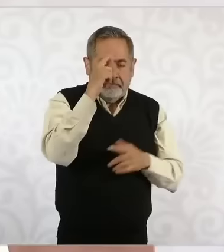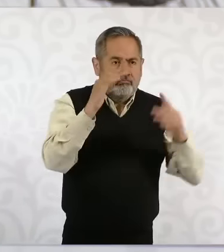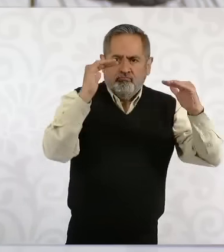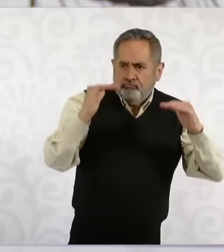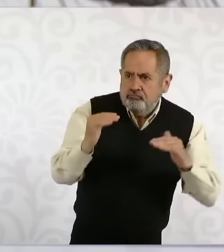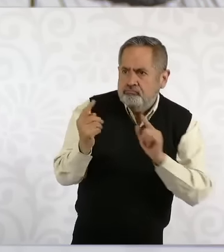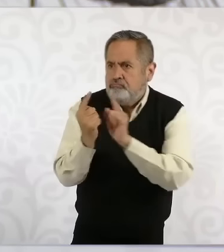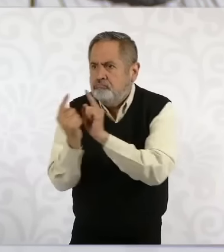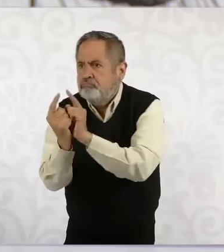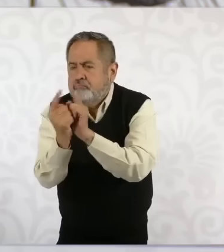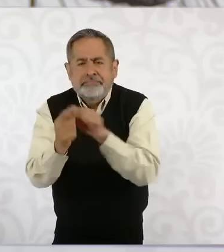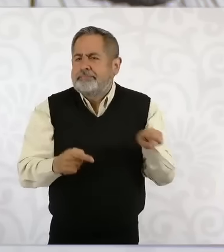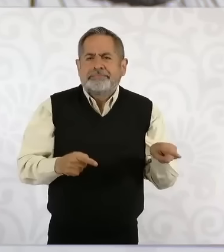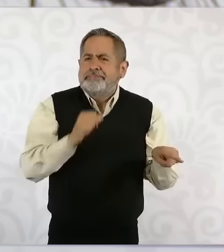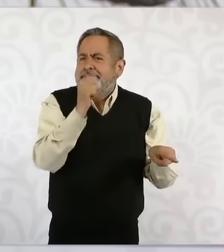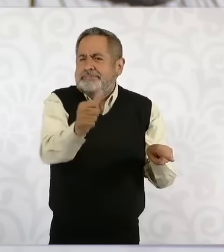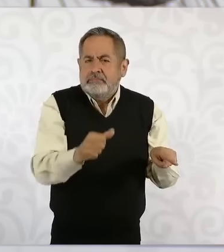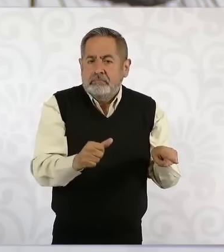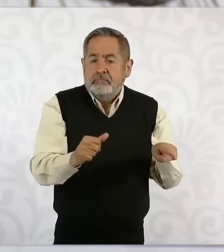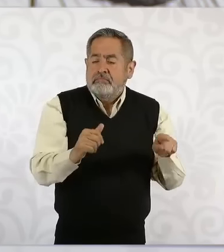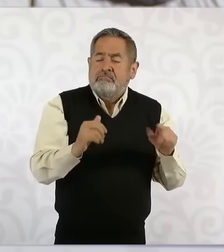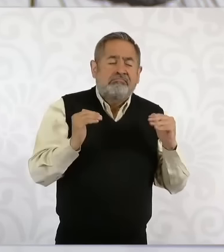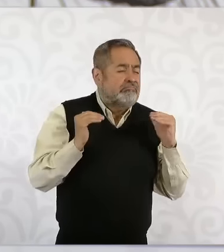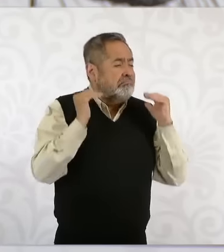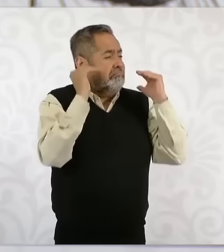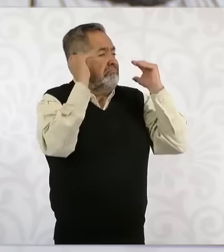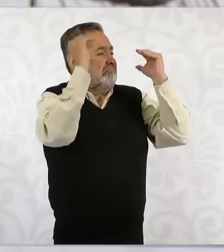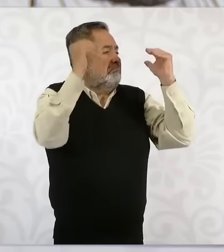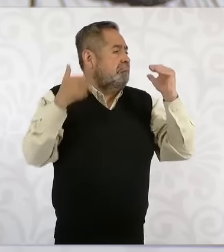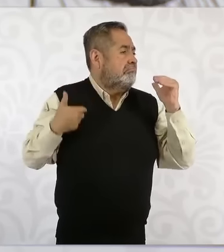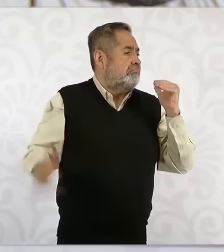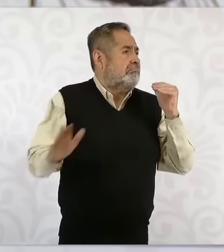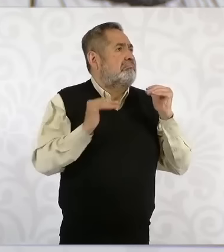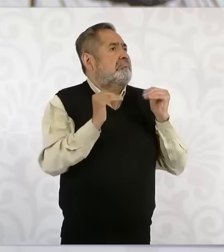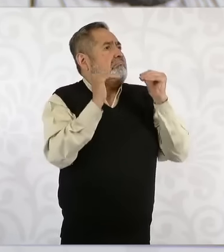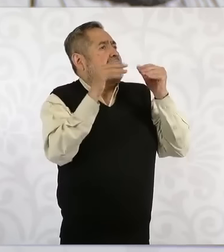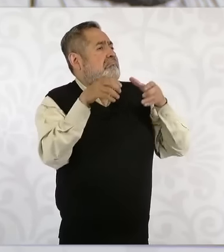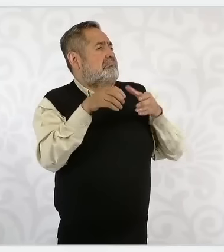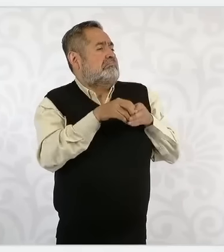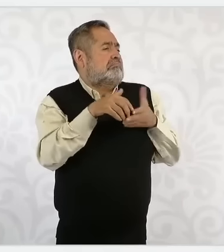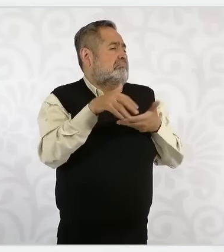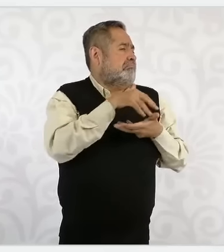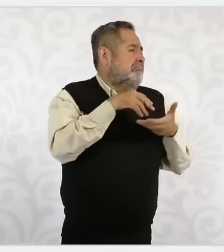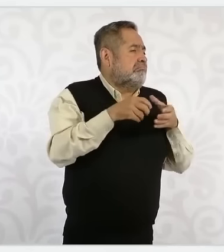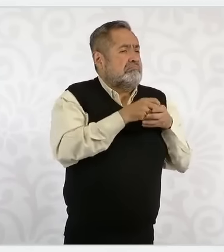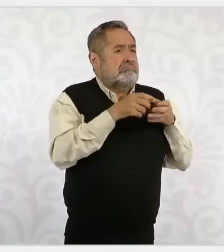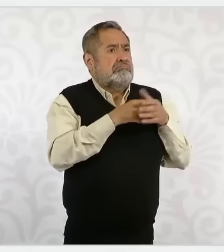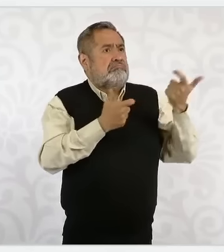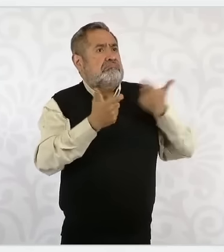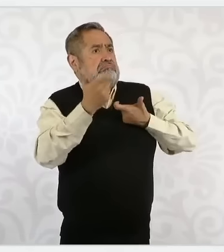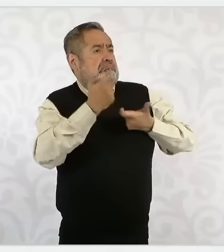viven allá en sus nubes recibiendo dinero de quién sabe quién